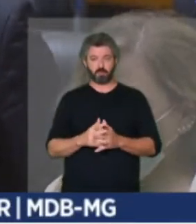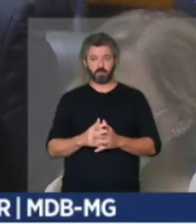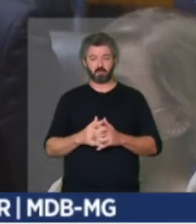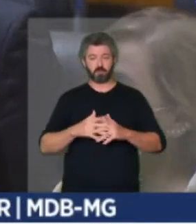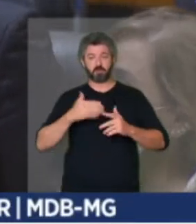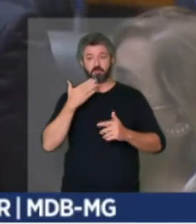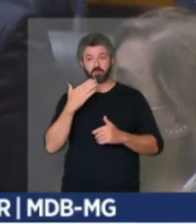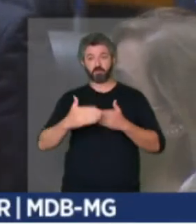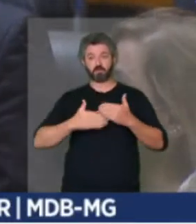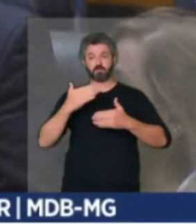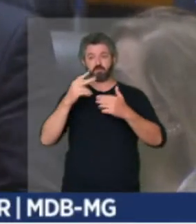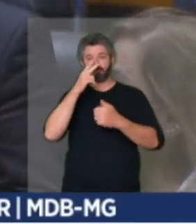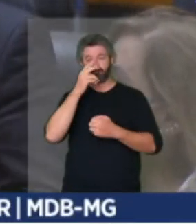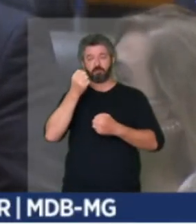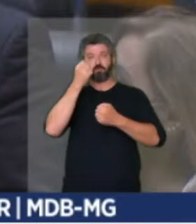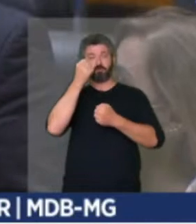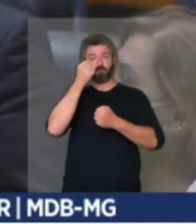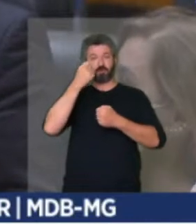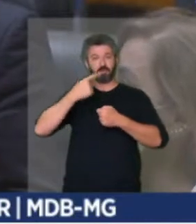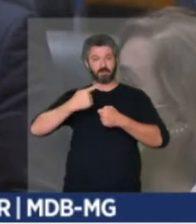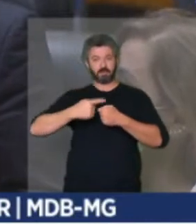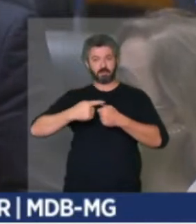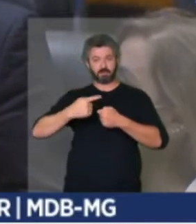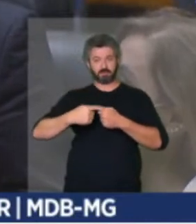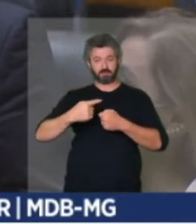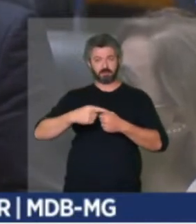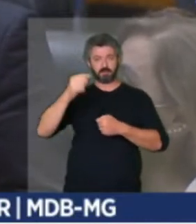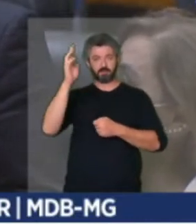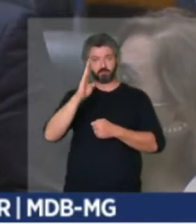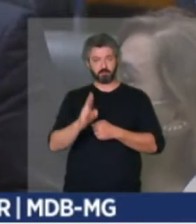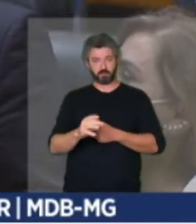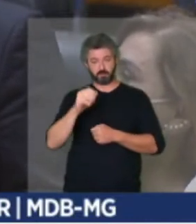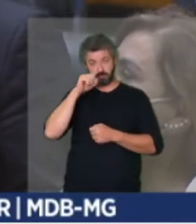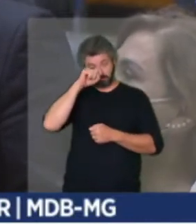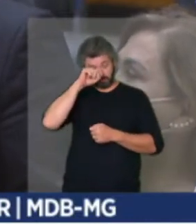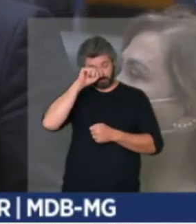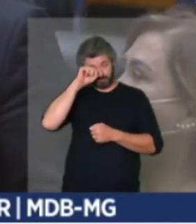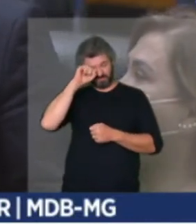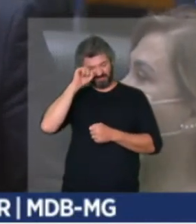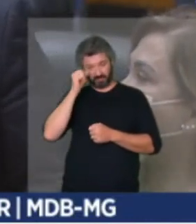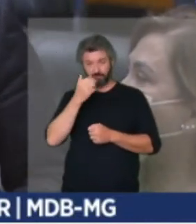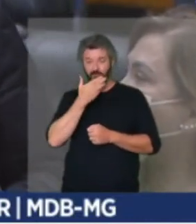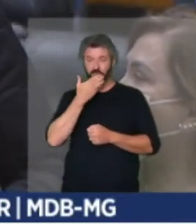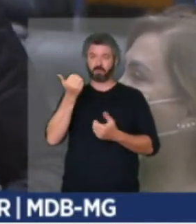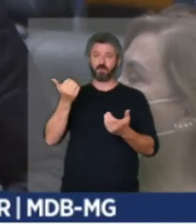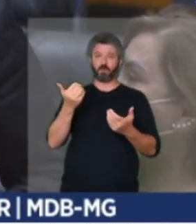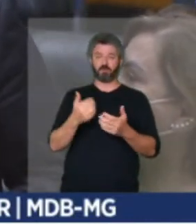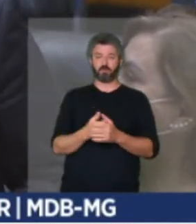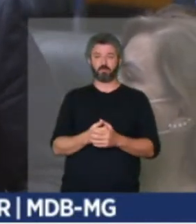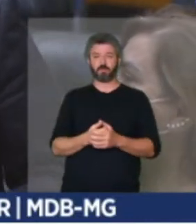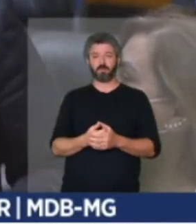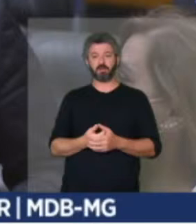MELHOR DO QUE TRAZER AQUI UMA GRANDE PREFEITA, PREFEITA FORTALECIMENTO DO MUNICIPALISMO NO BRASIL E NADA MARIA LÚCIA CARDOZO, MINHA QUERIDA E ESTIMADA MÃ E. QUE